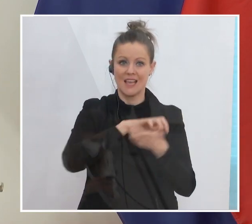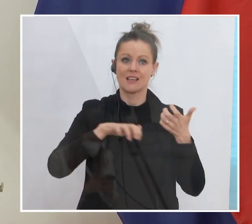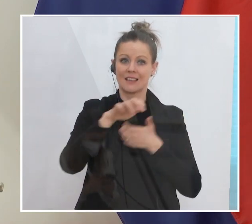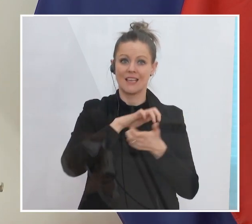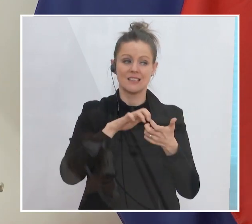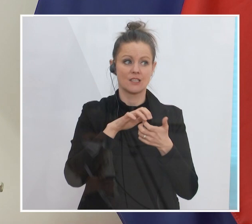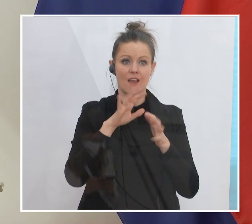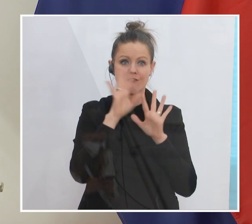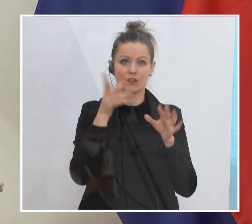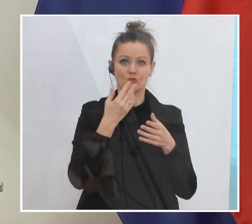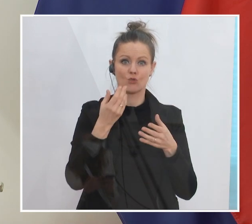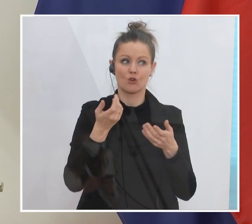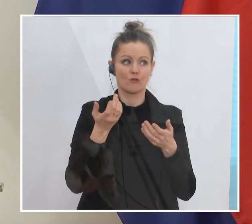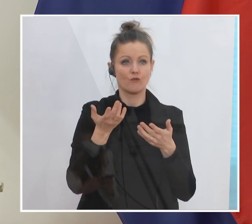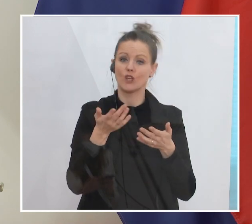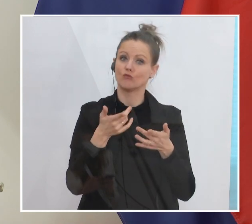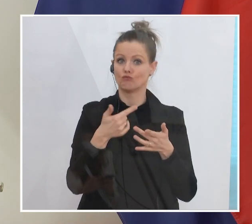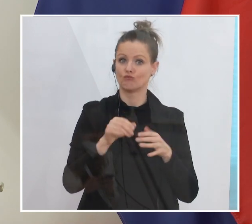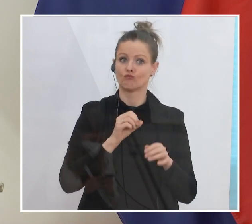Da braucht es vollständige Aufklärung und dann eben auch die notwendigen Schlüsse.